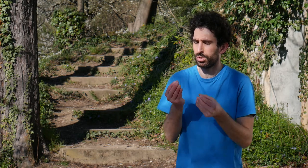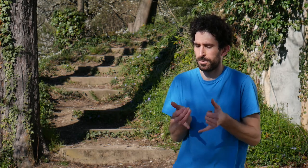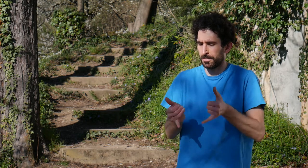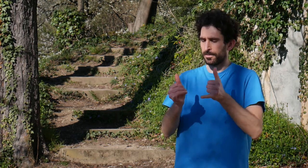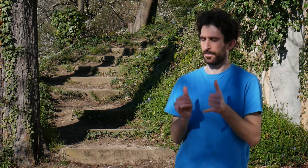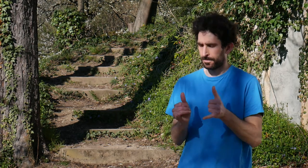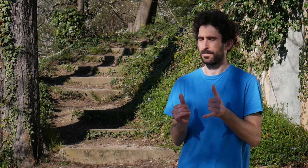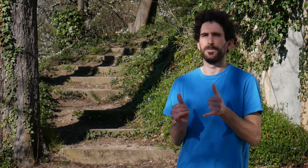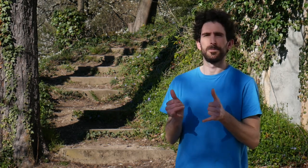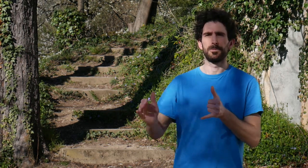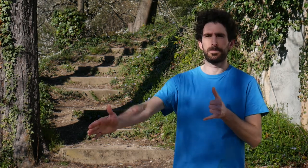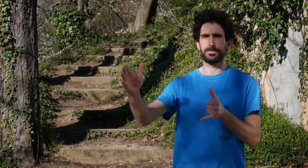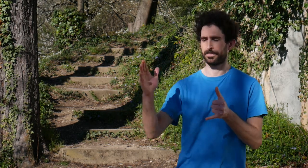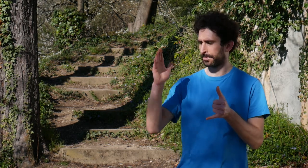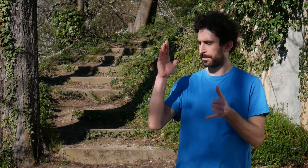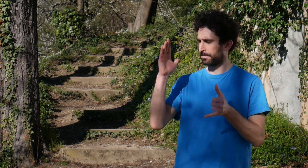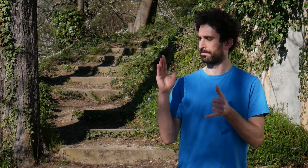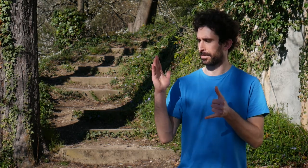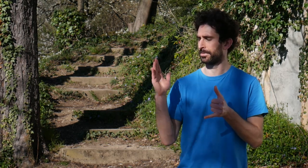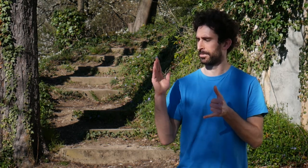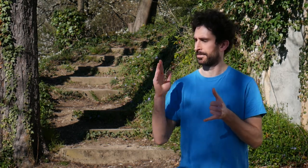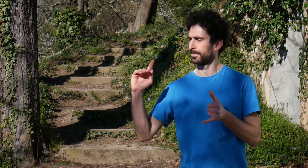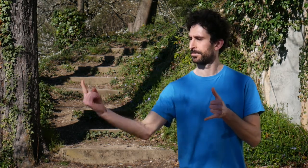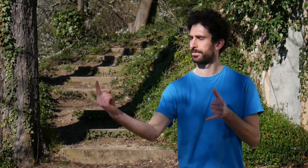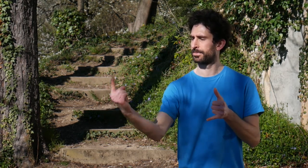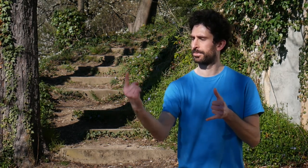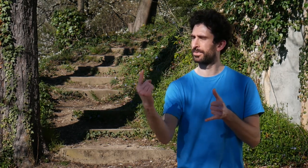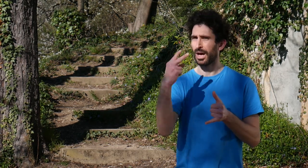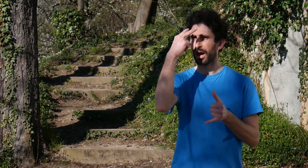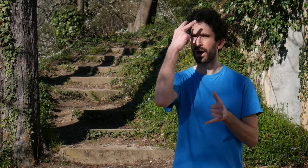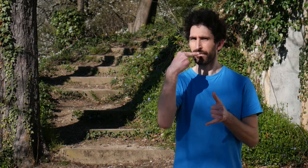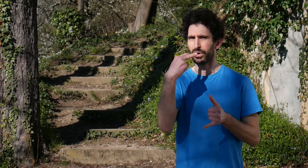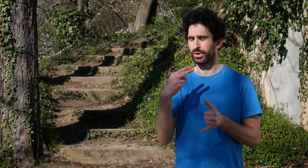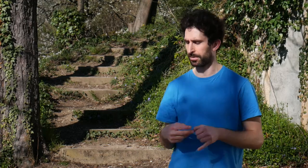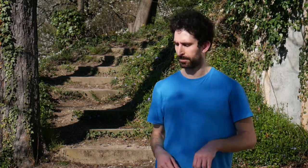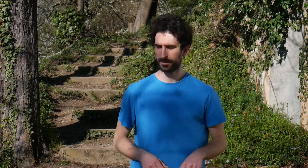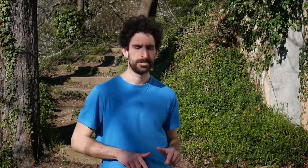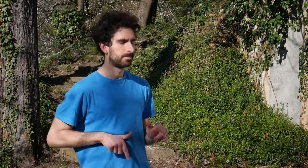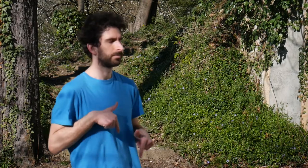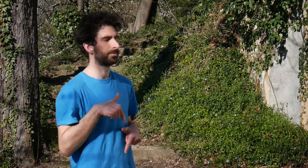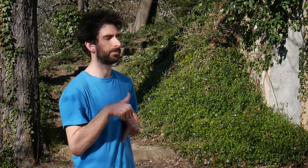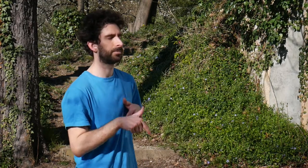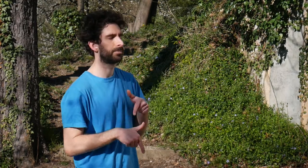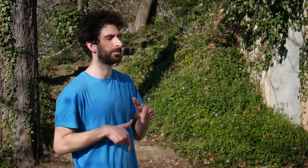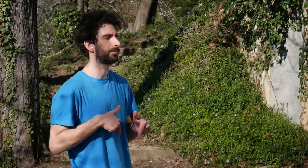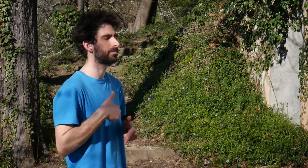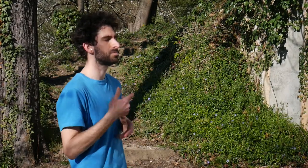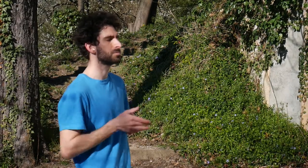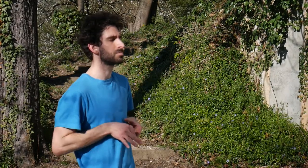une personne aveugle s'approche du siège robotisé.